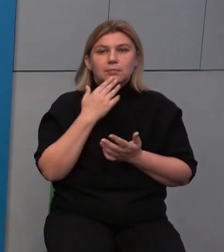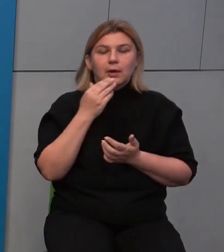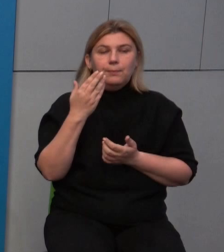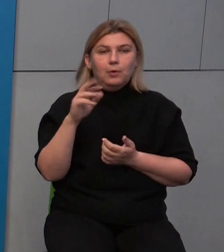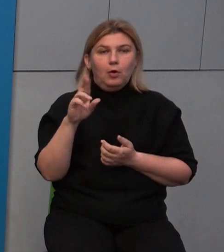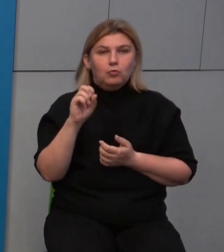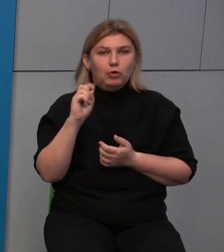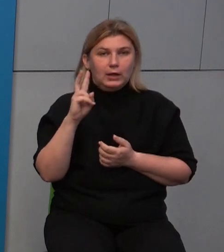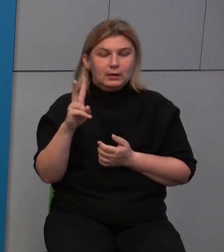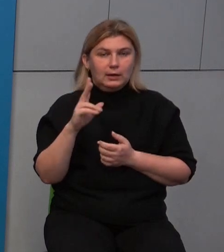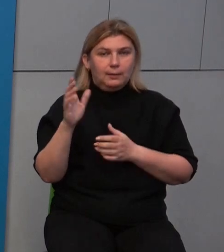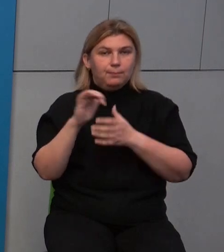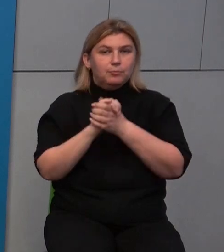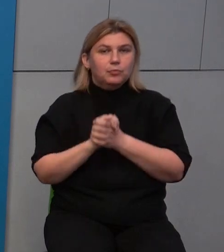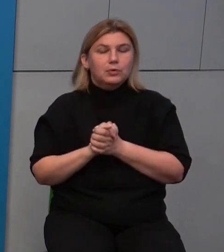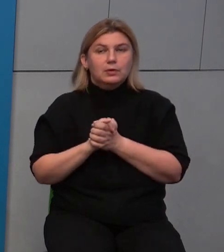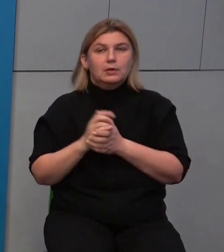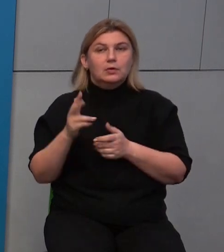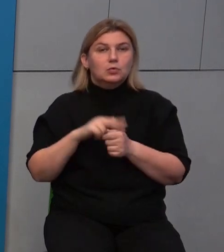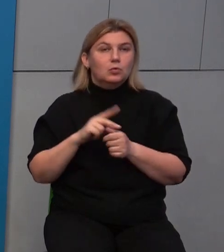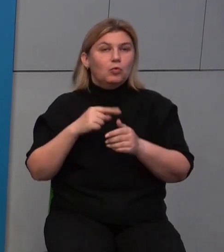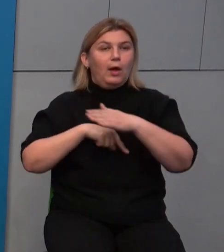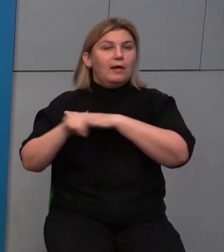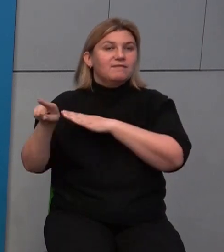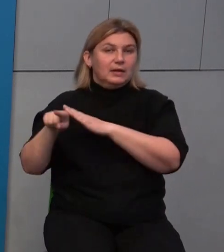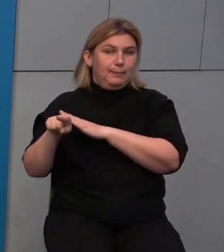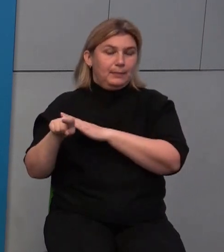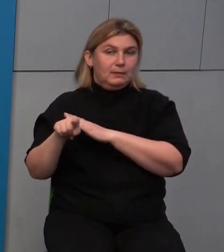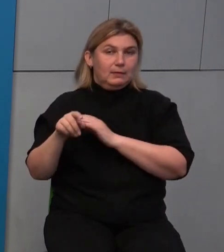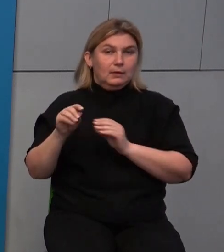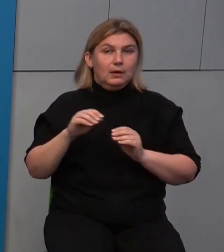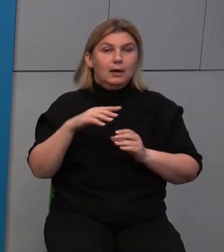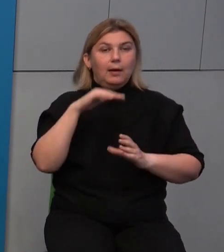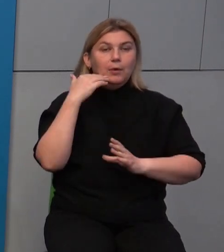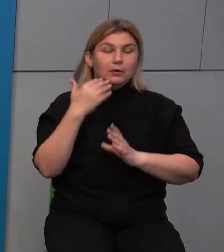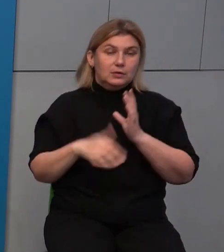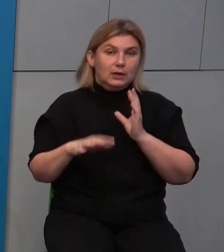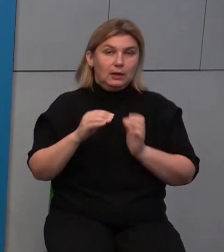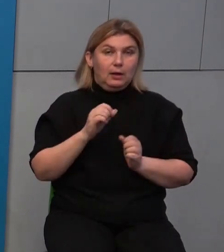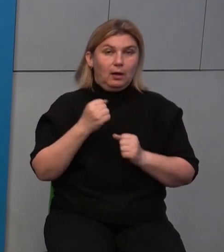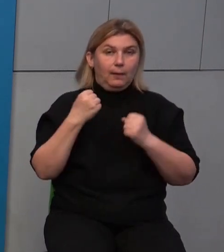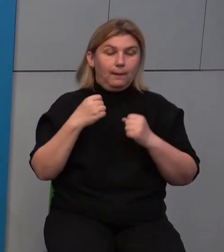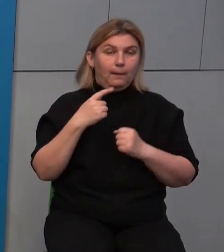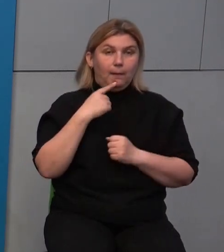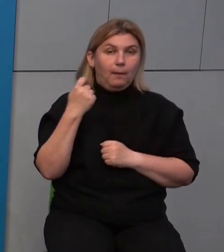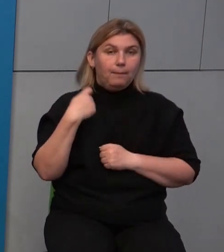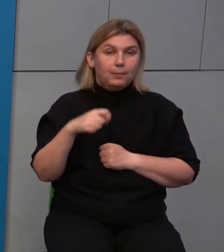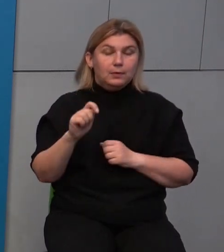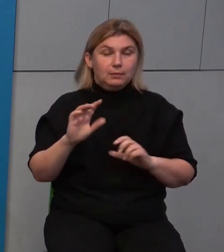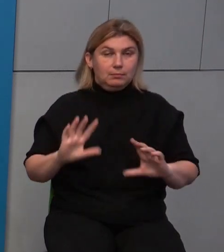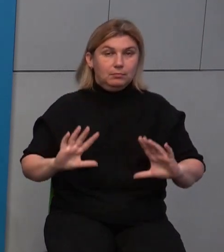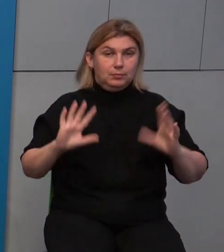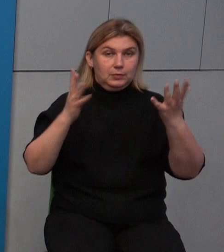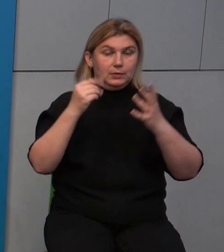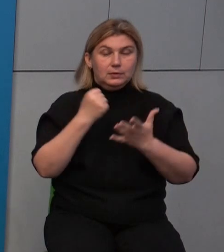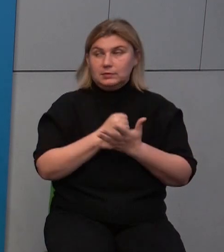no to ci przyjaciele, którzy wyemigrowali albo utracili obywatelstwo, tak jak w przypadku protestów w sprawie,